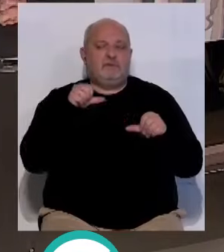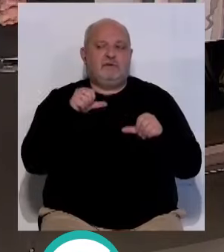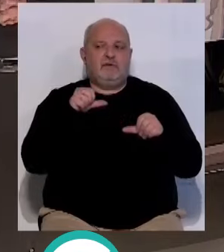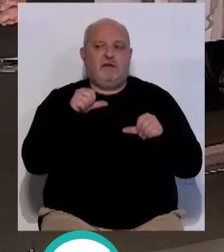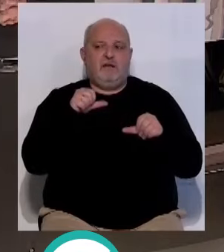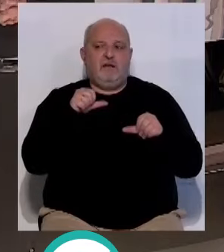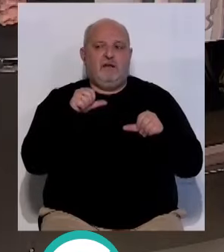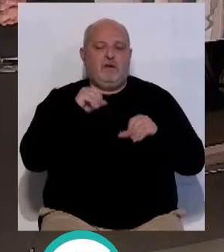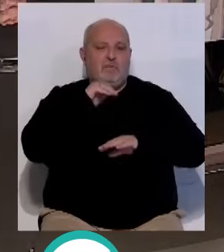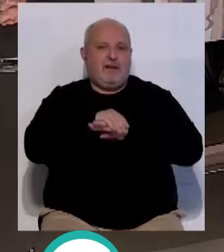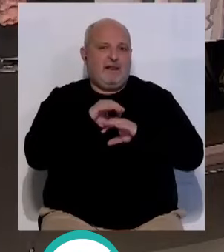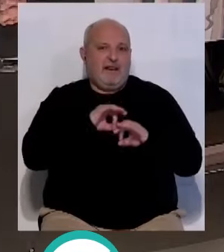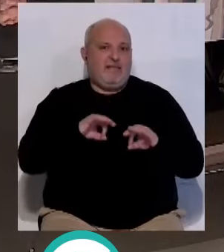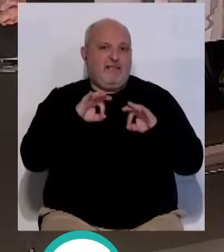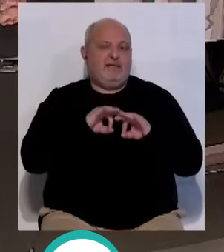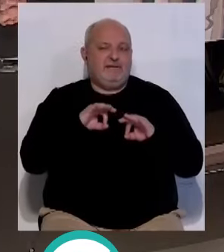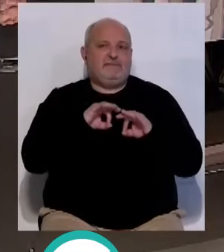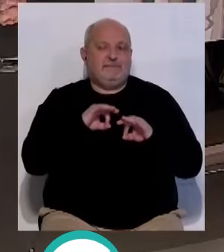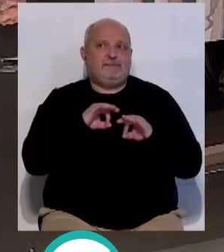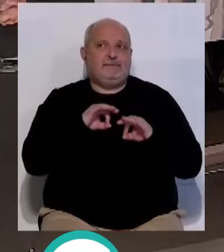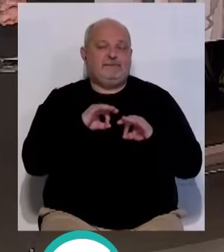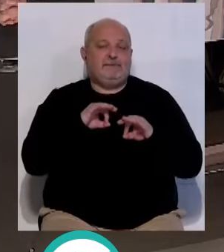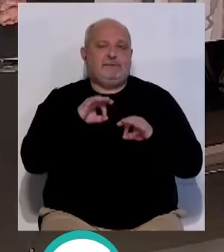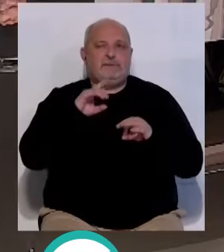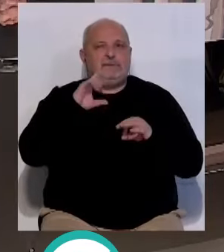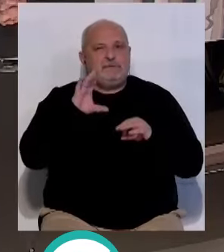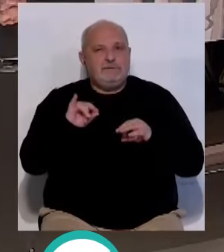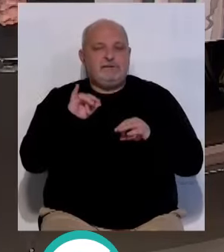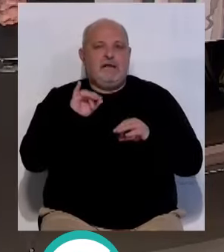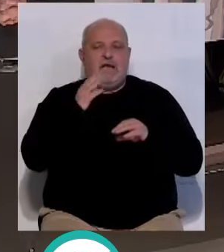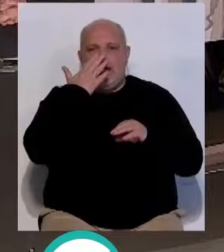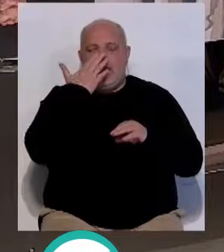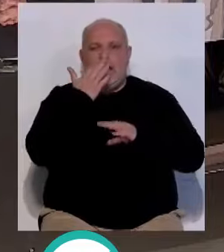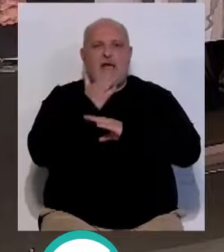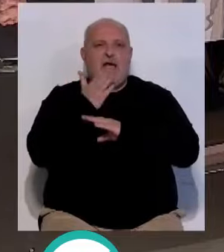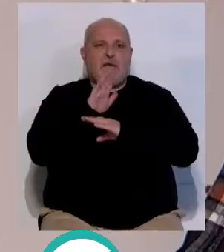que no está cumpliendo evidentemente pero que sí está teniendo esa actitud no como como como decías